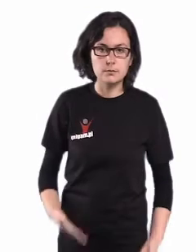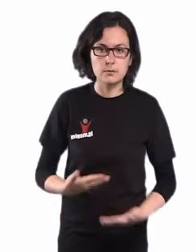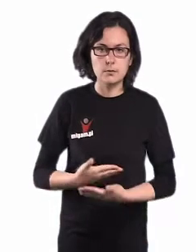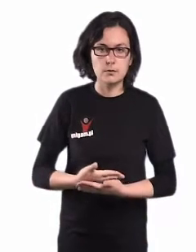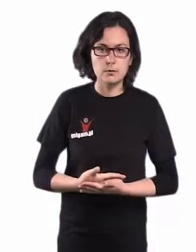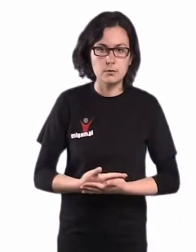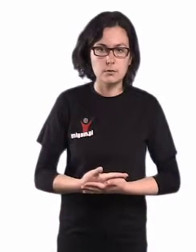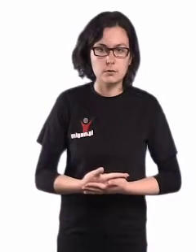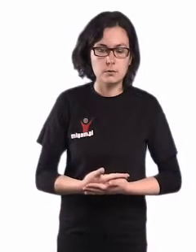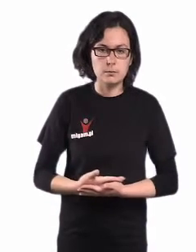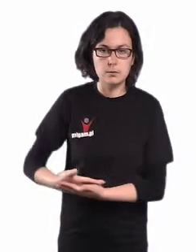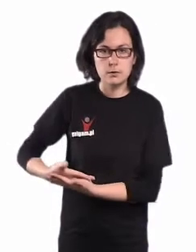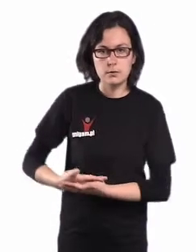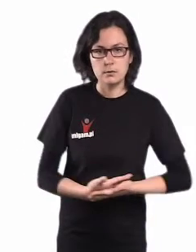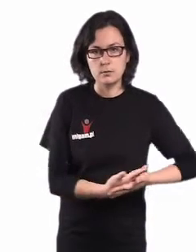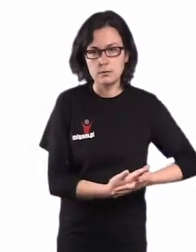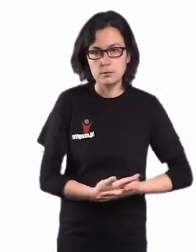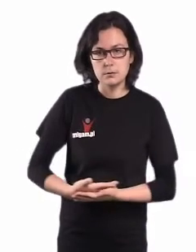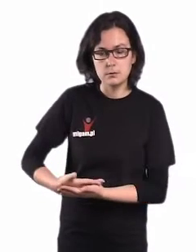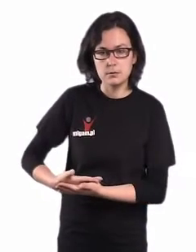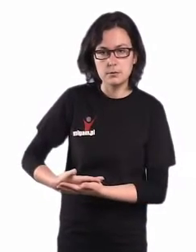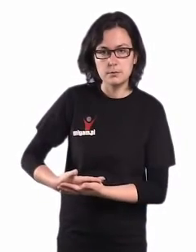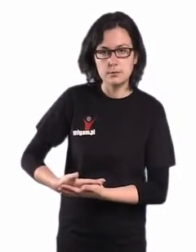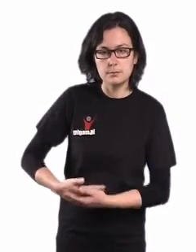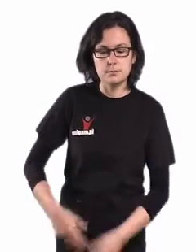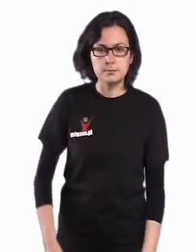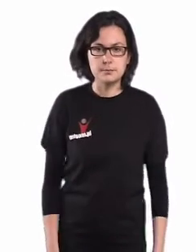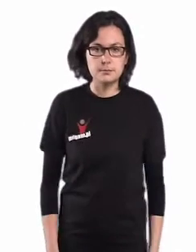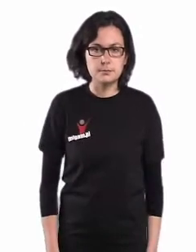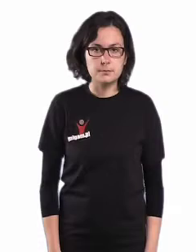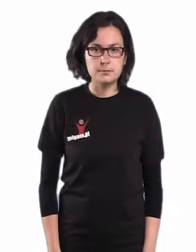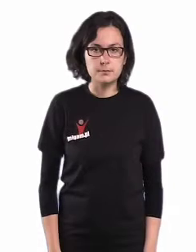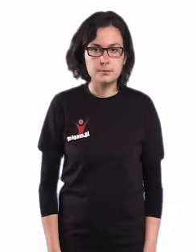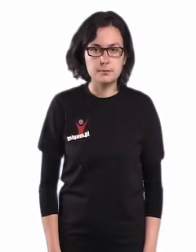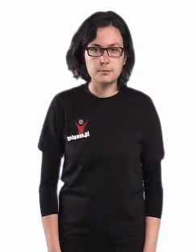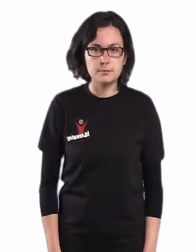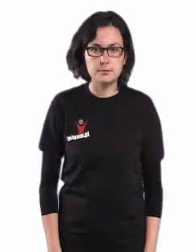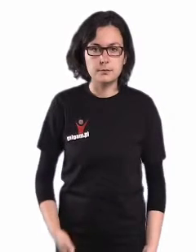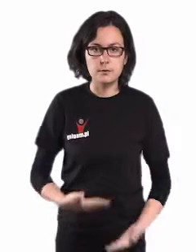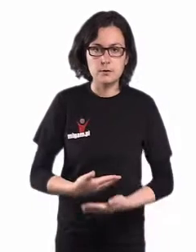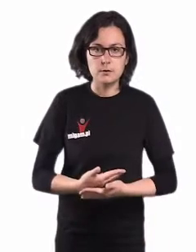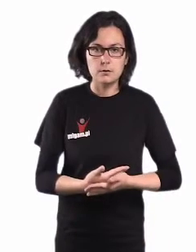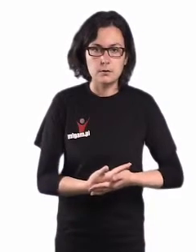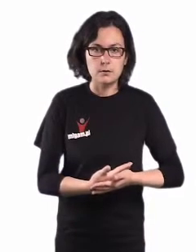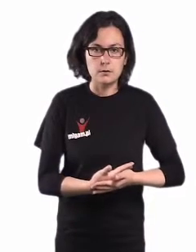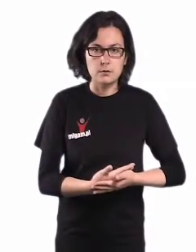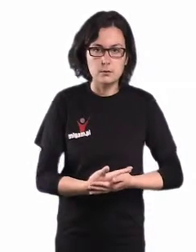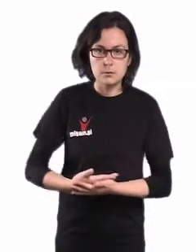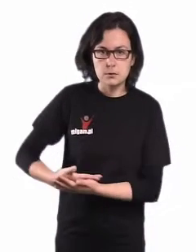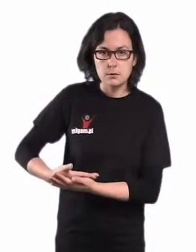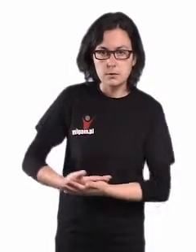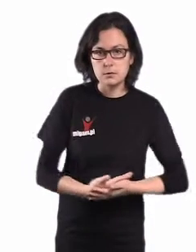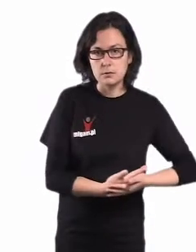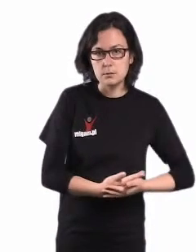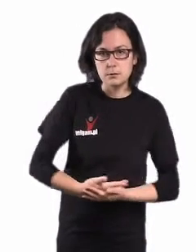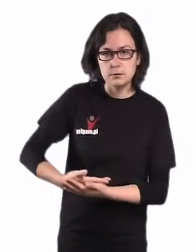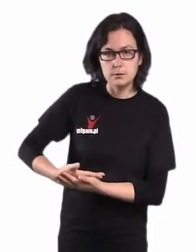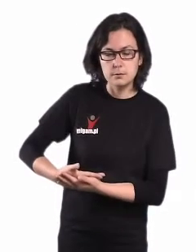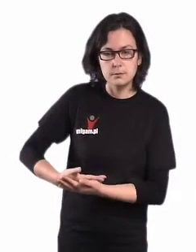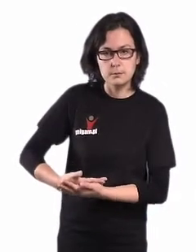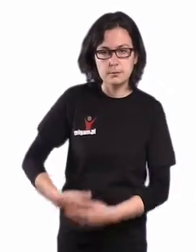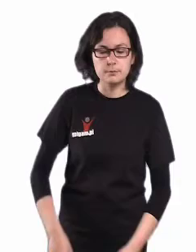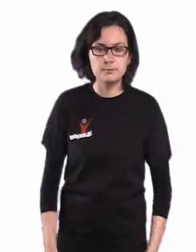Baby